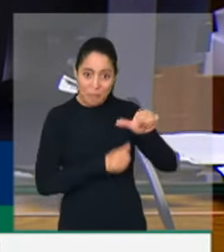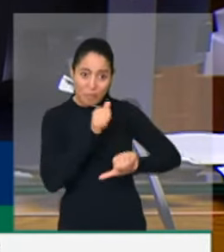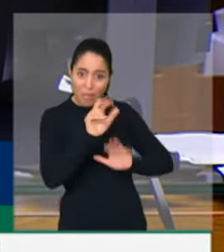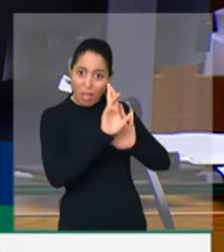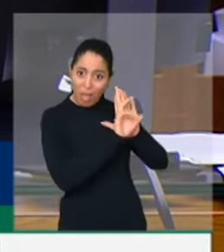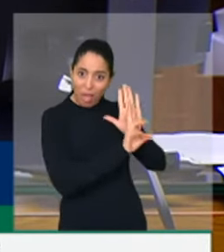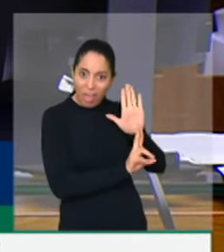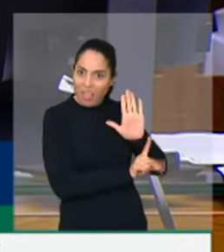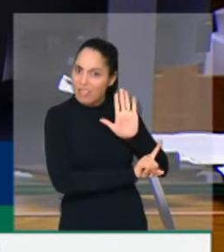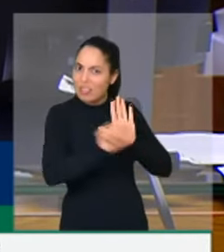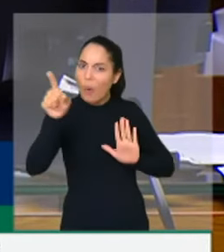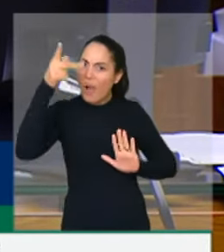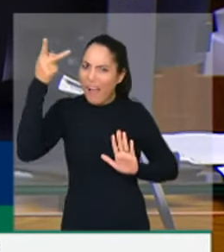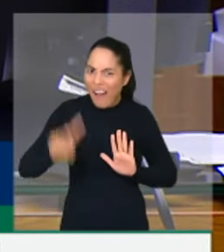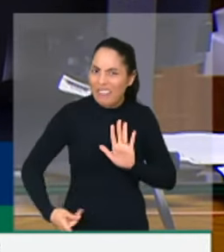QUANDO O POVO BRASILEIRO ESTÁ SOB RISCO NENHUM OUTRO TEMA OU